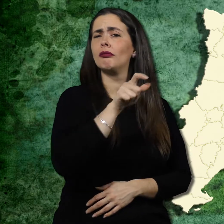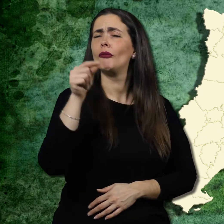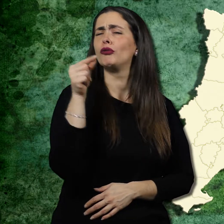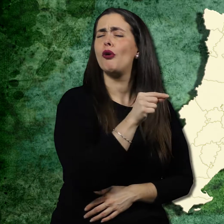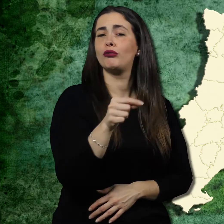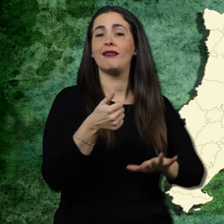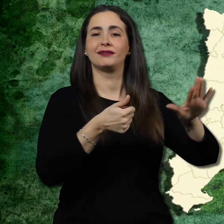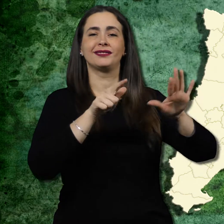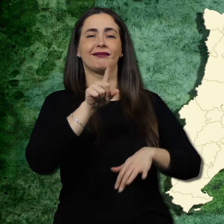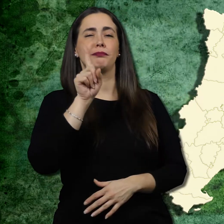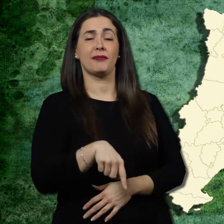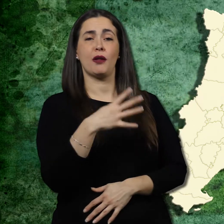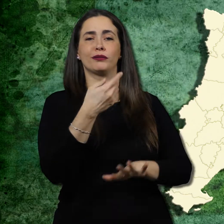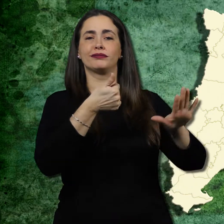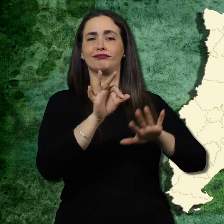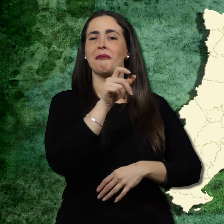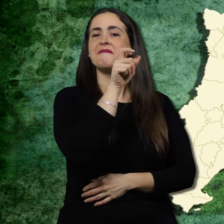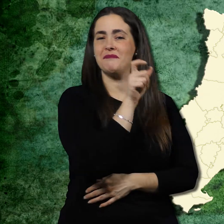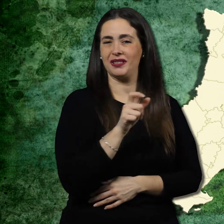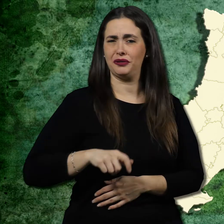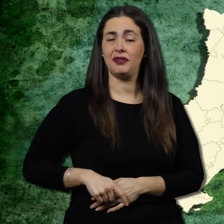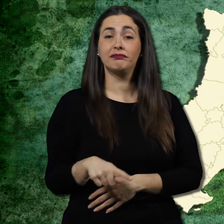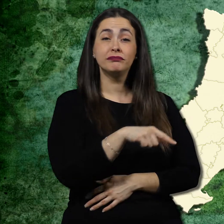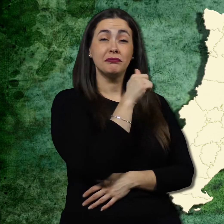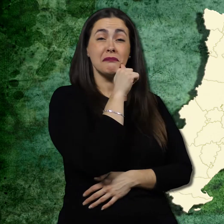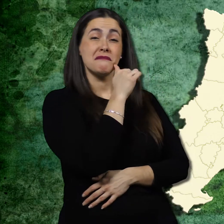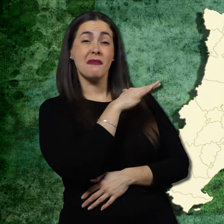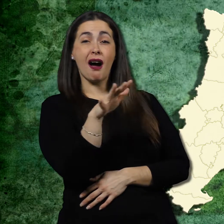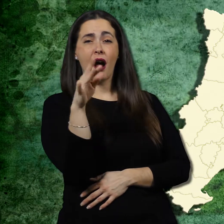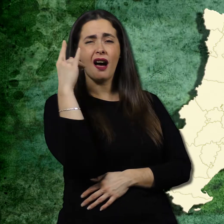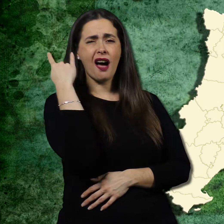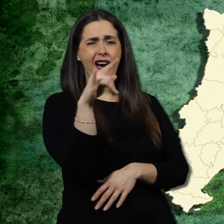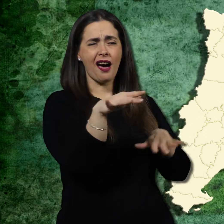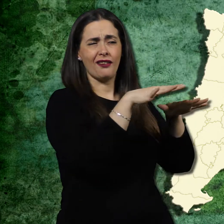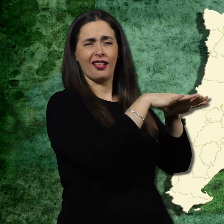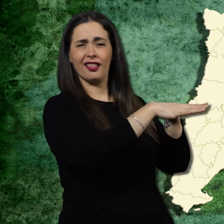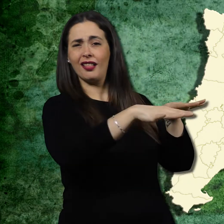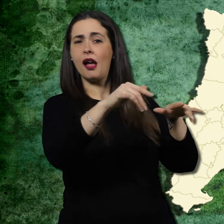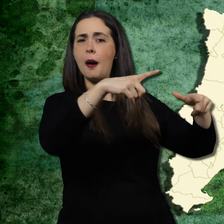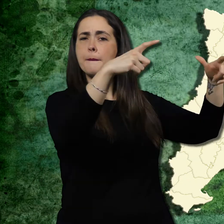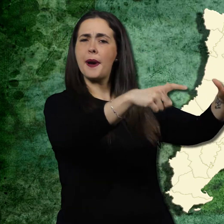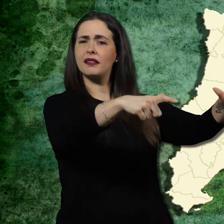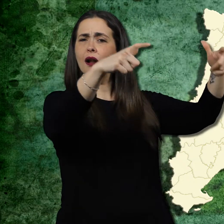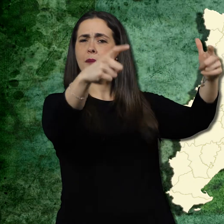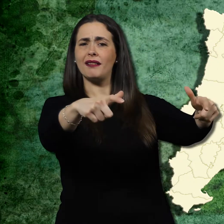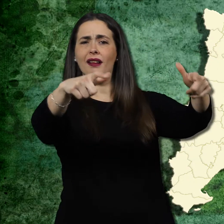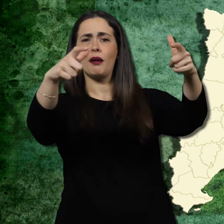Població: 67.460 habitants. Destacat: Entre el blau del mar,